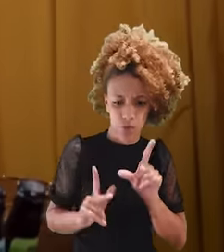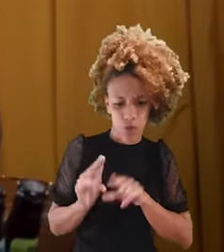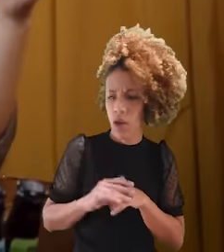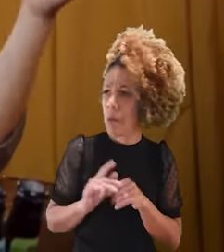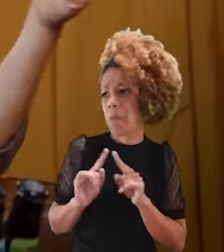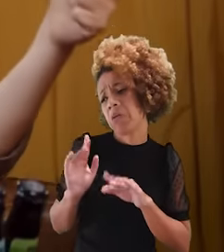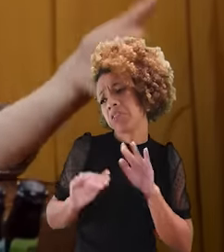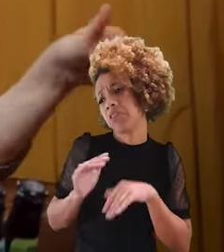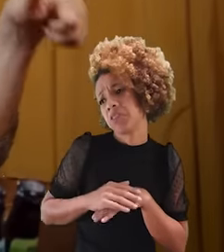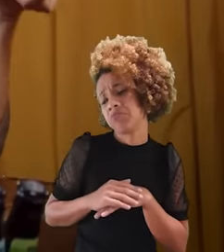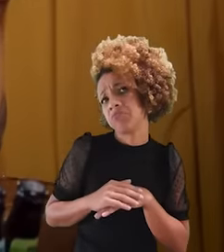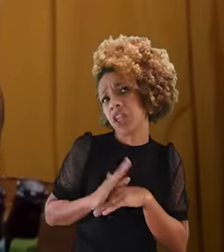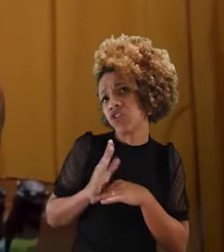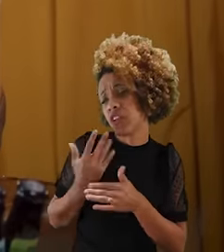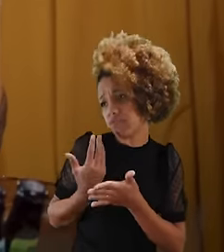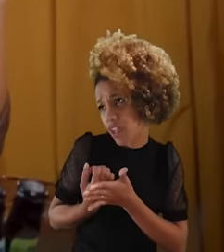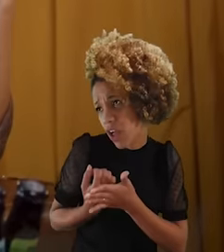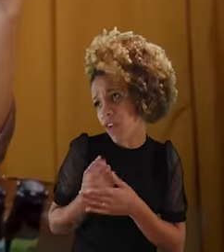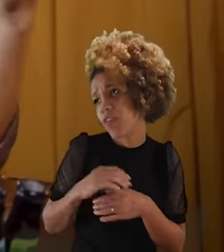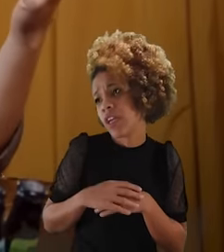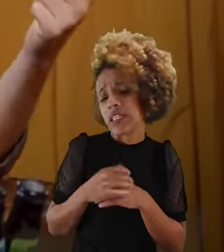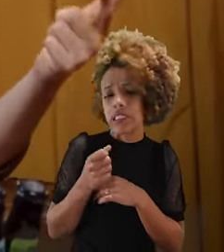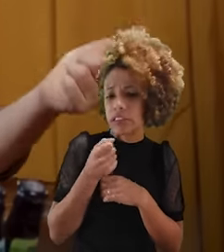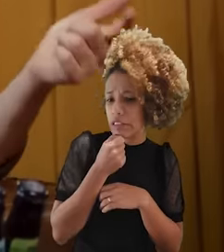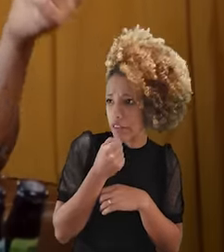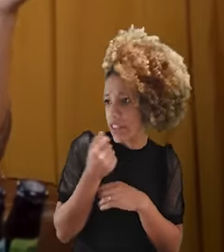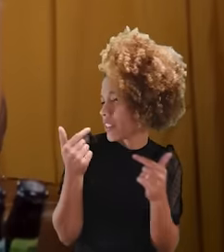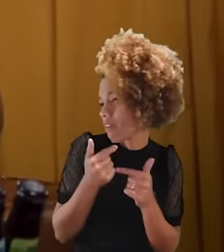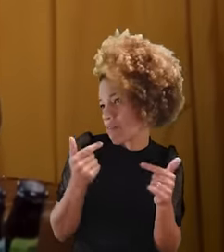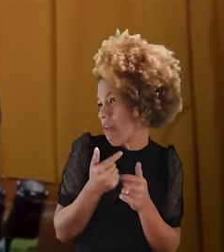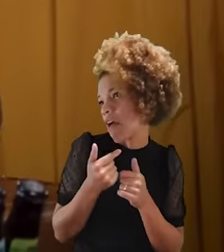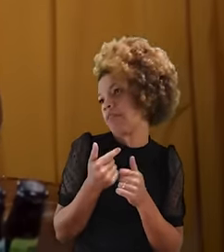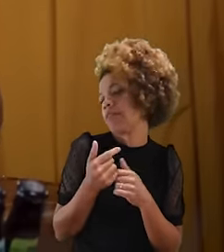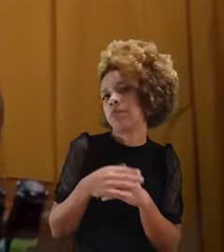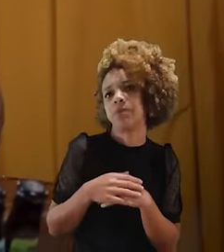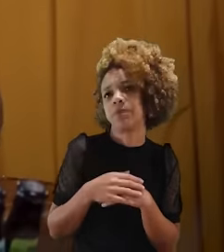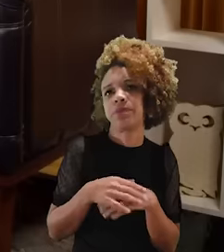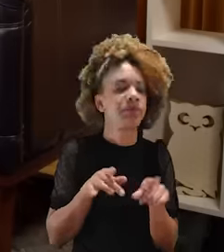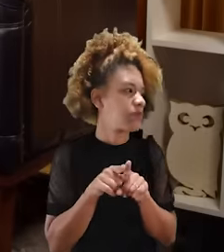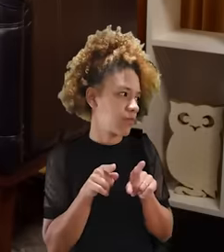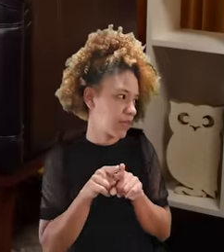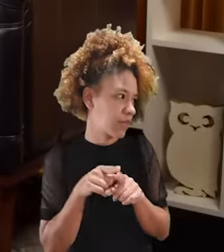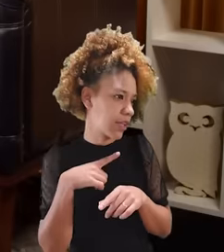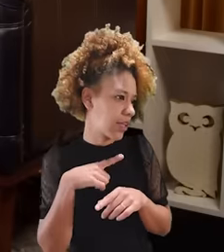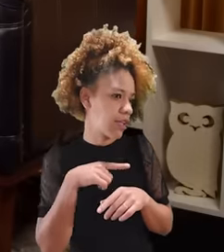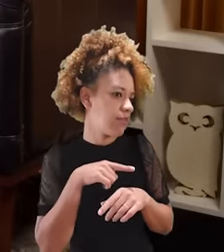sei talvez os assaltos vistas engraçadas que eu arrotar no começo de um programa Ah isso vai dar